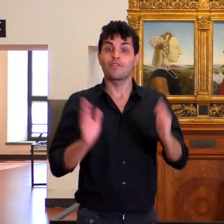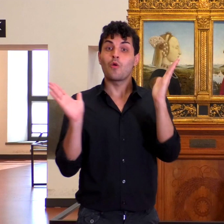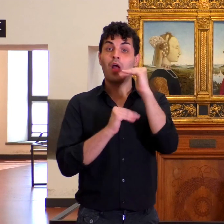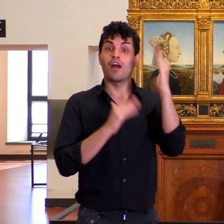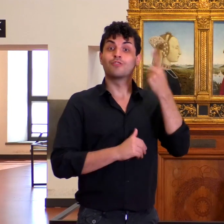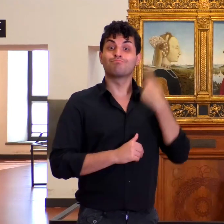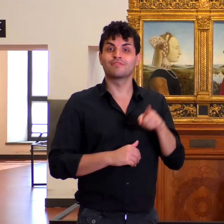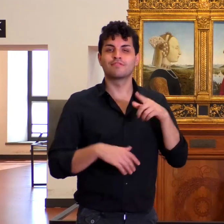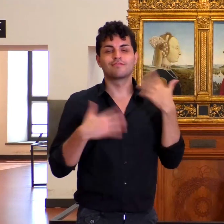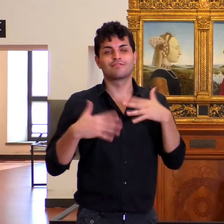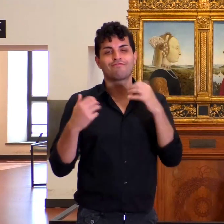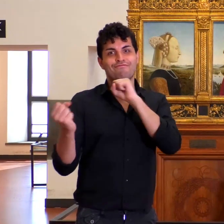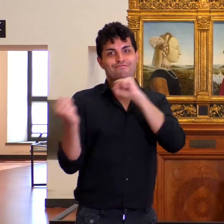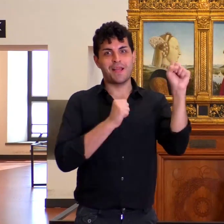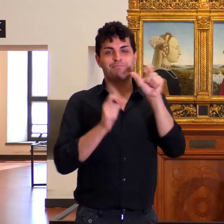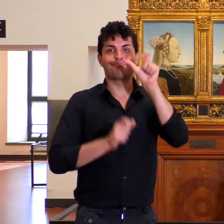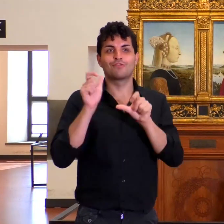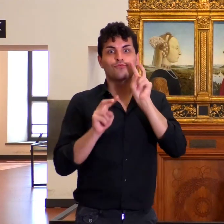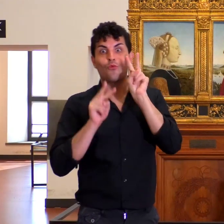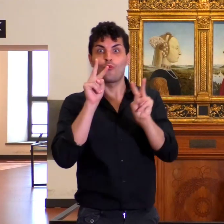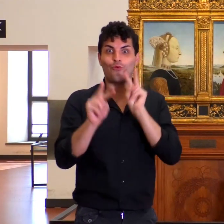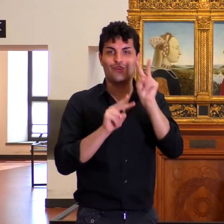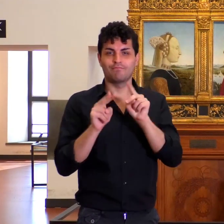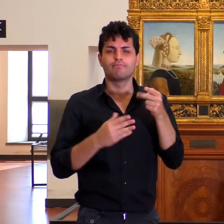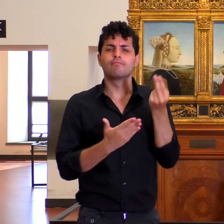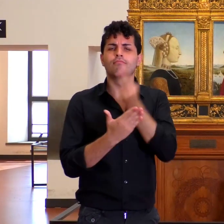Questo quadro è molto famoso e tante persone vengono a vederlo.